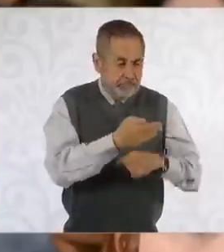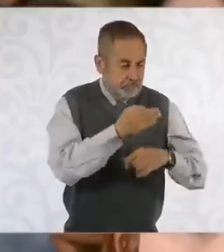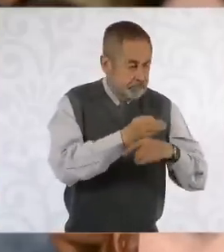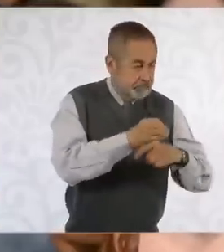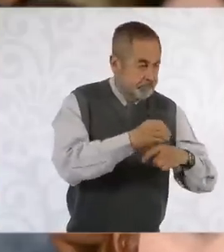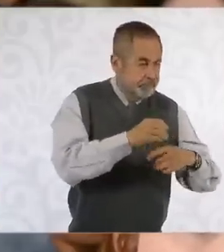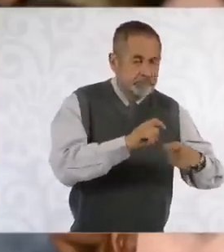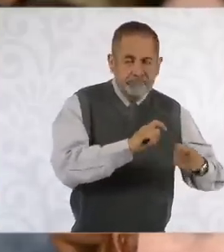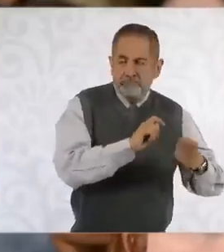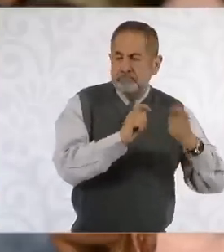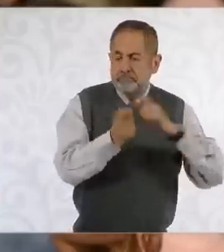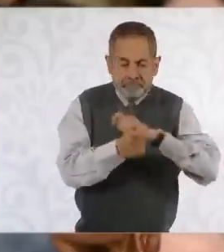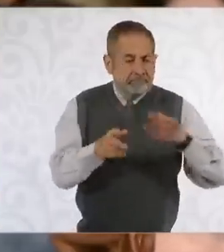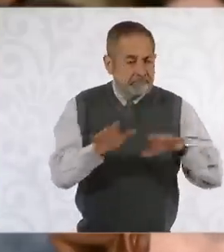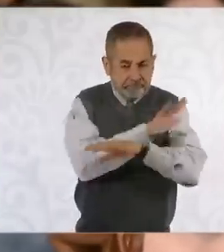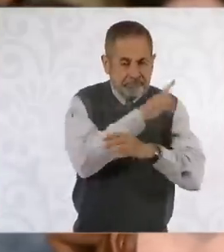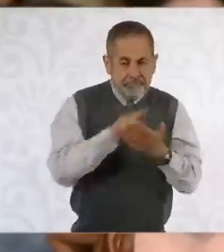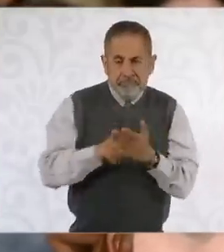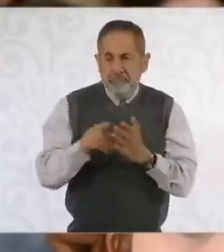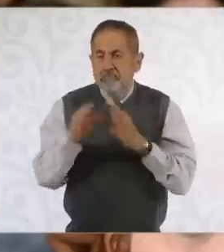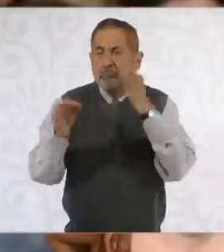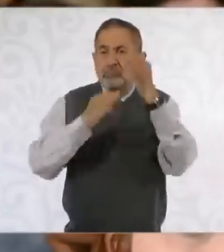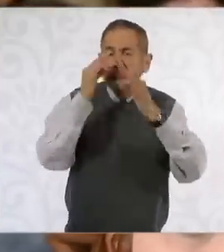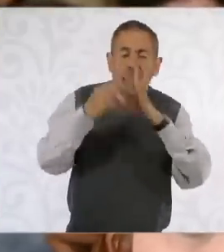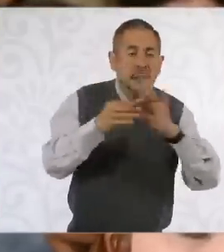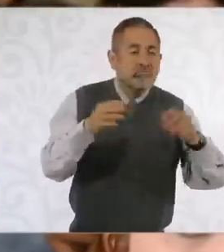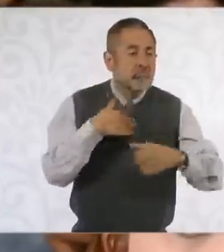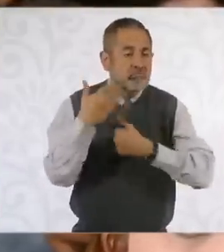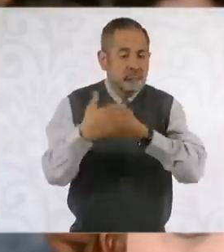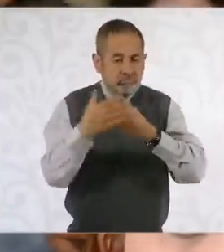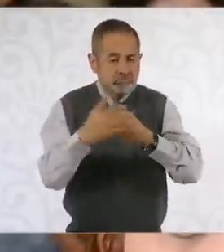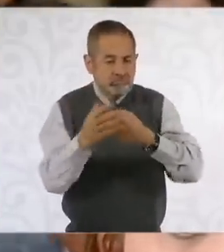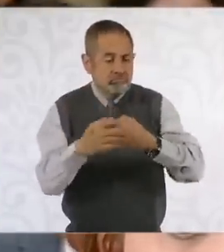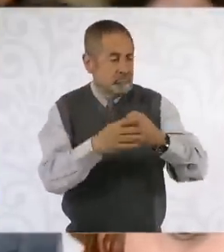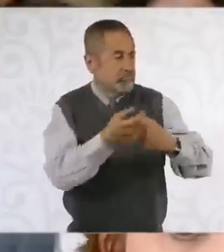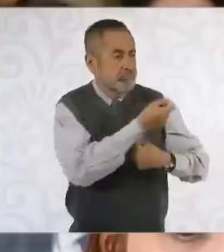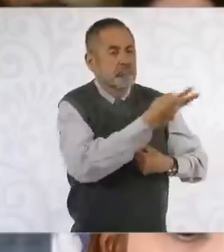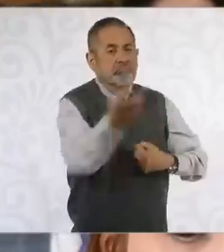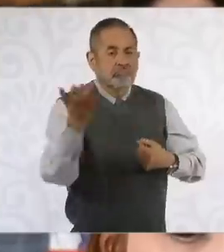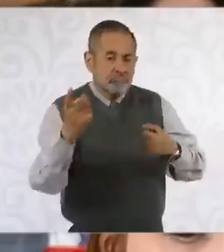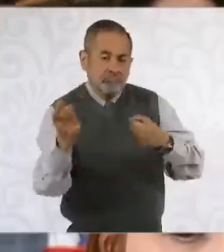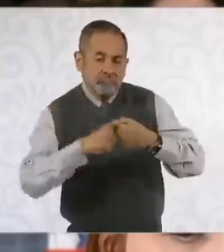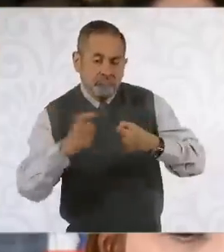convocatoria que aquí mismo se ha comentado por eh por parte de usted por parte de la conferencia eh